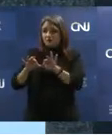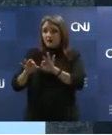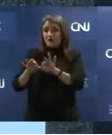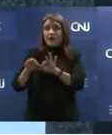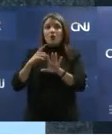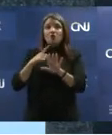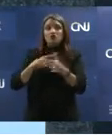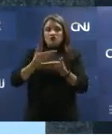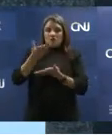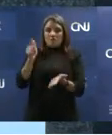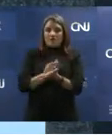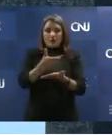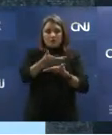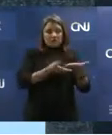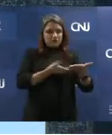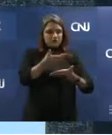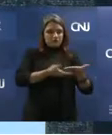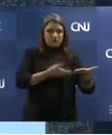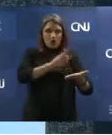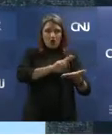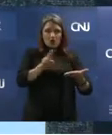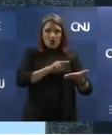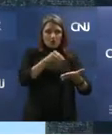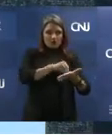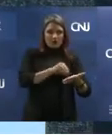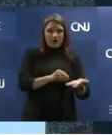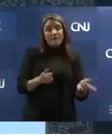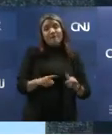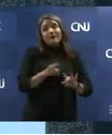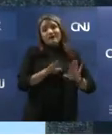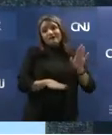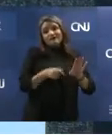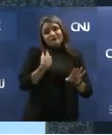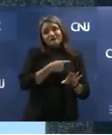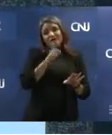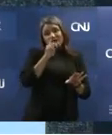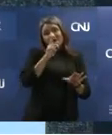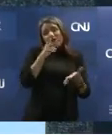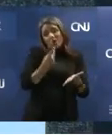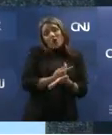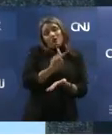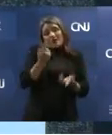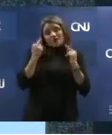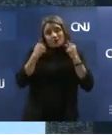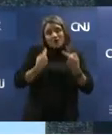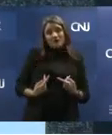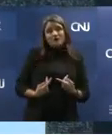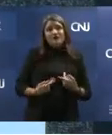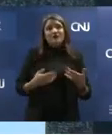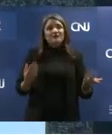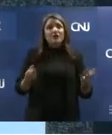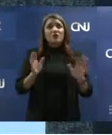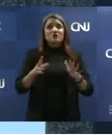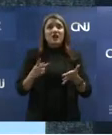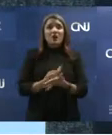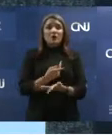Mas evidentemente que a falibilidade humana tradicional. Então, trocaram ali as fichas dos nubentes.